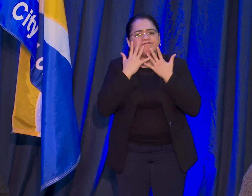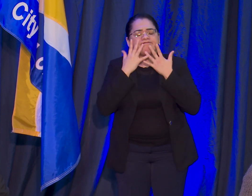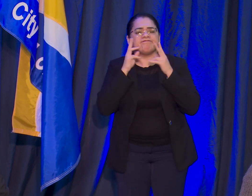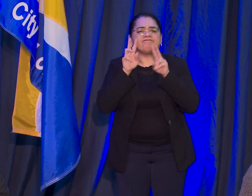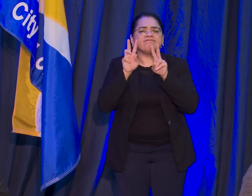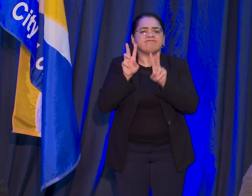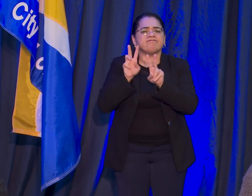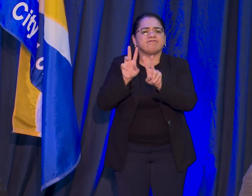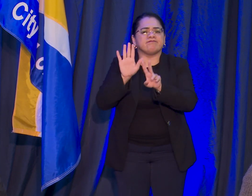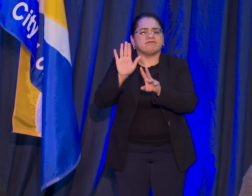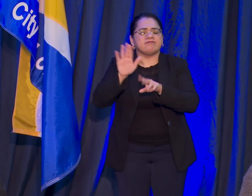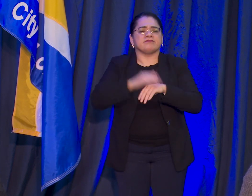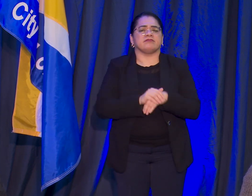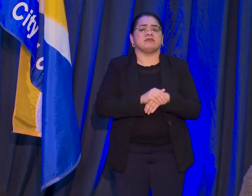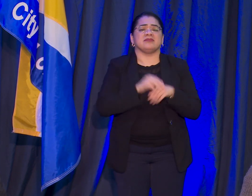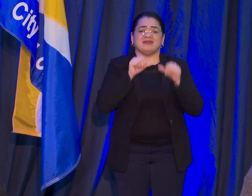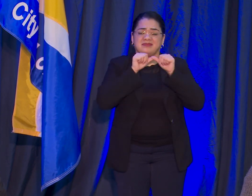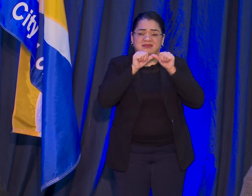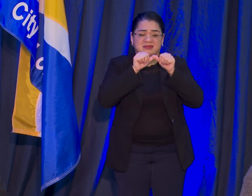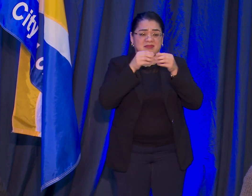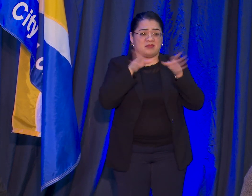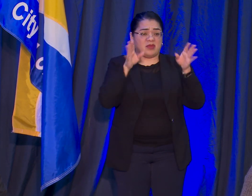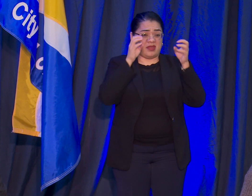pública II continued éramos trabajando fuerte